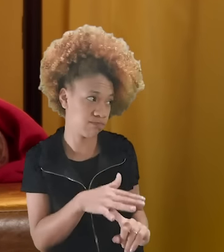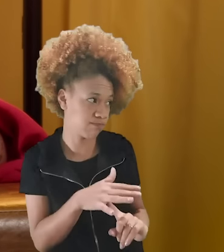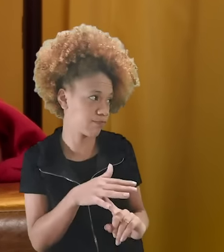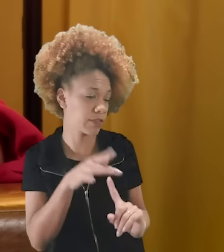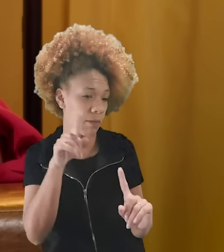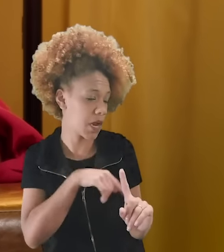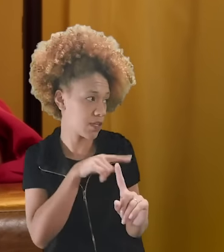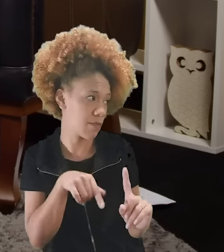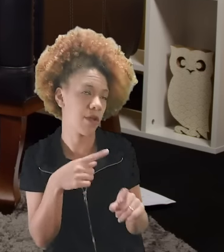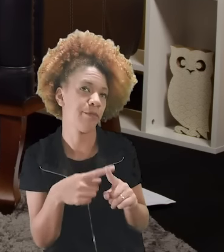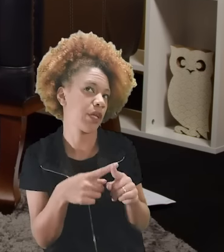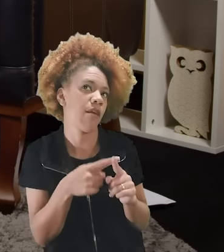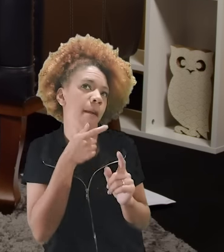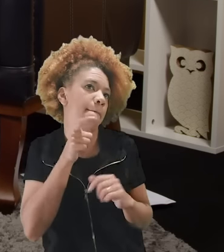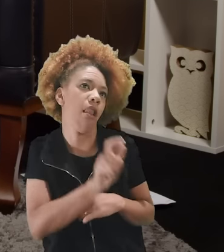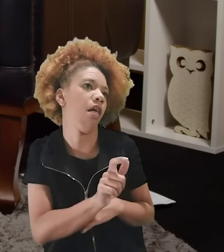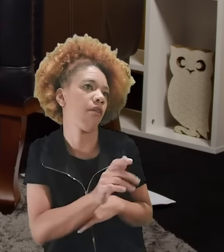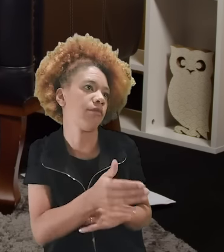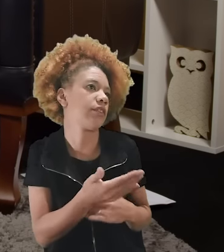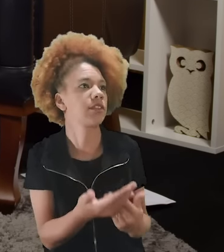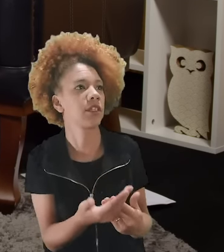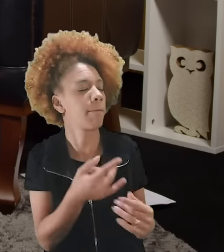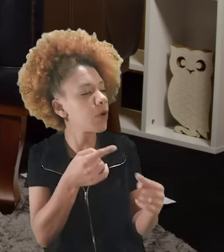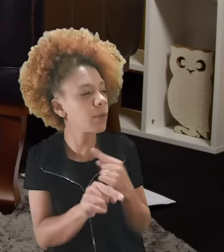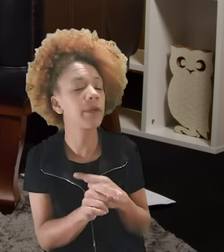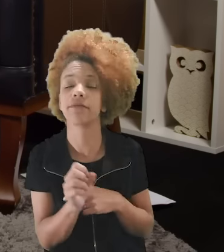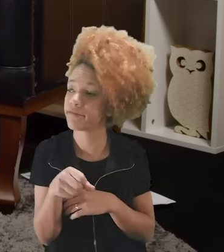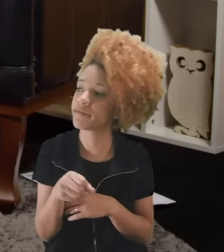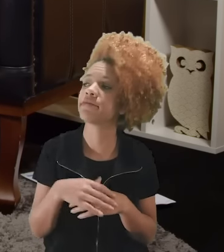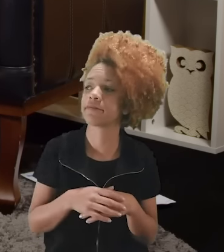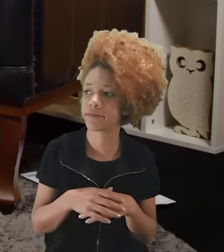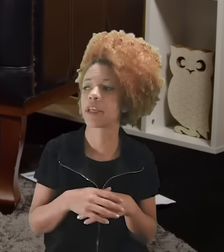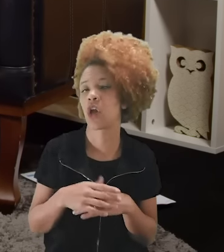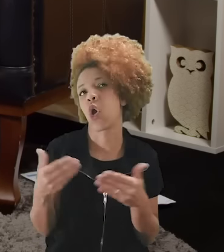porque isso daí é palavras que são consideradas proibidas eal ex eles levam banho e tudo mais hoje